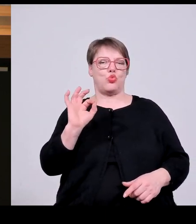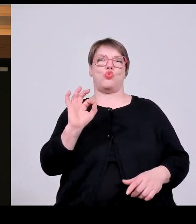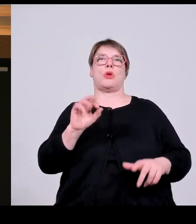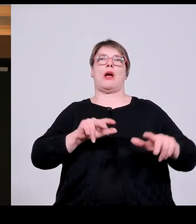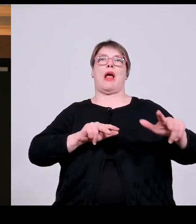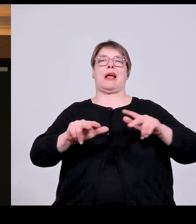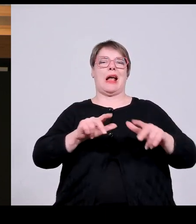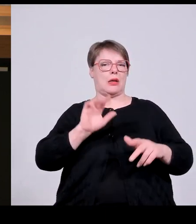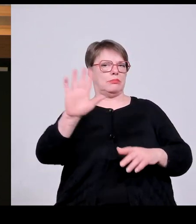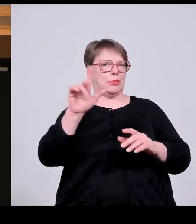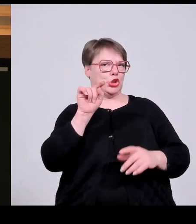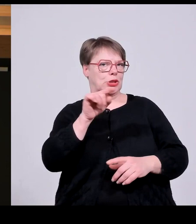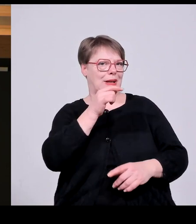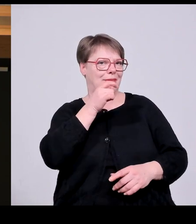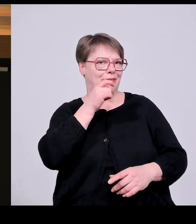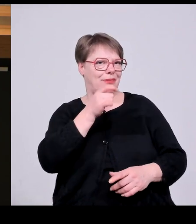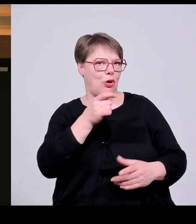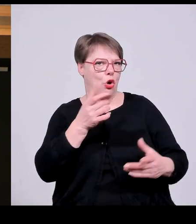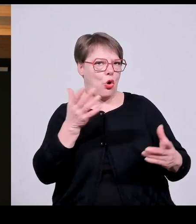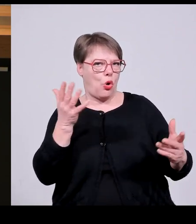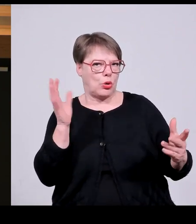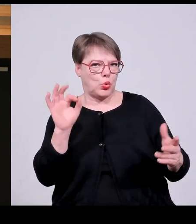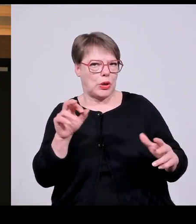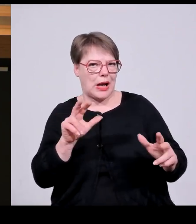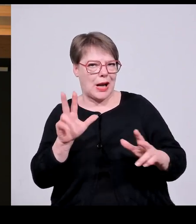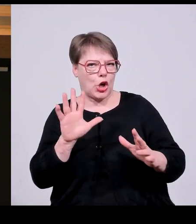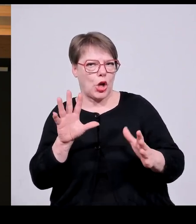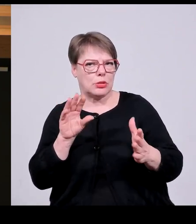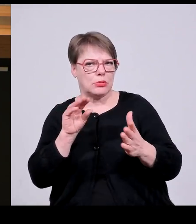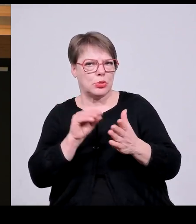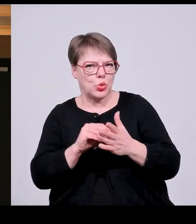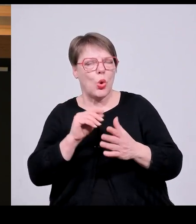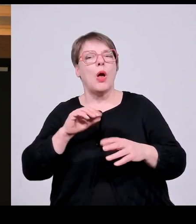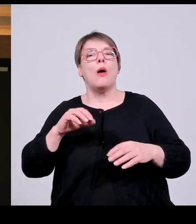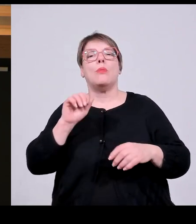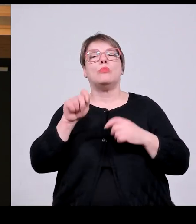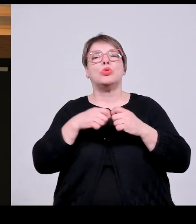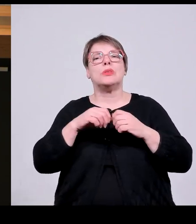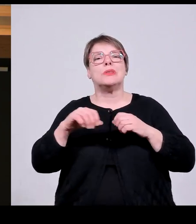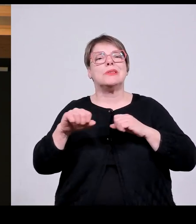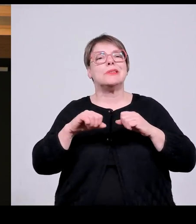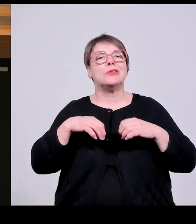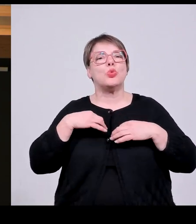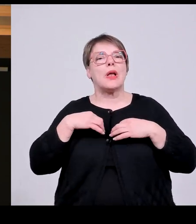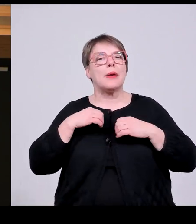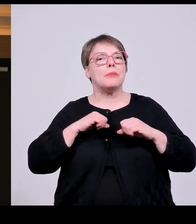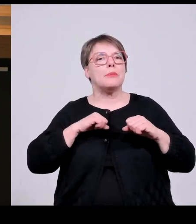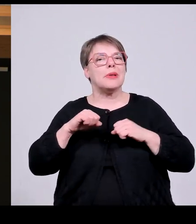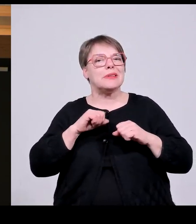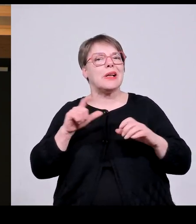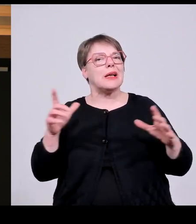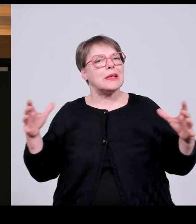So, also das bringt uns als Länder nämlich in die Lage, jetzt mit dem schon erwähnten Flickenteppich anzufangen,